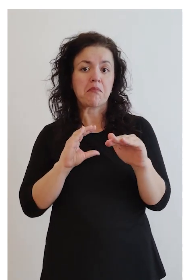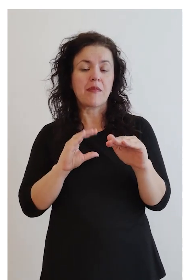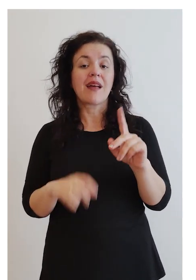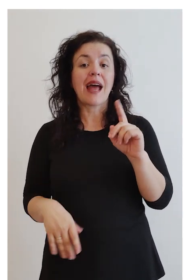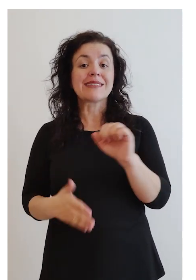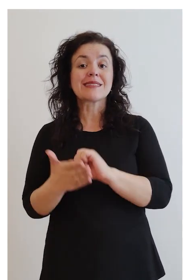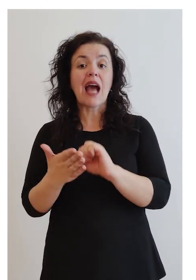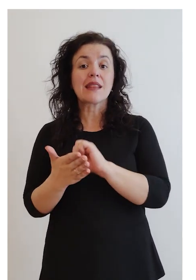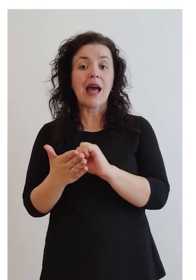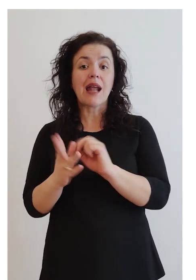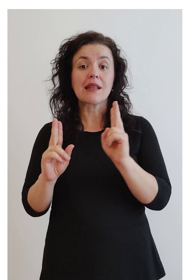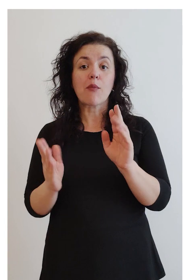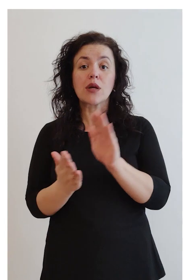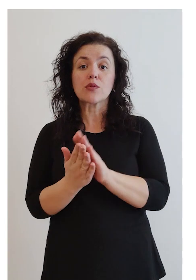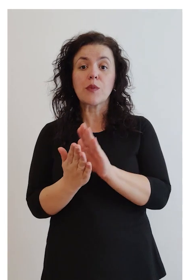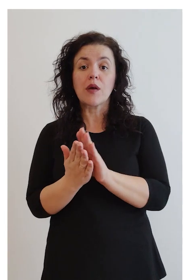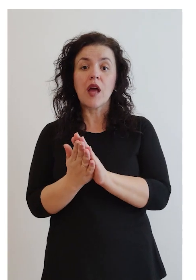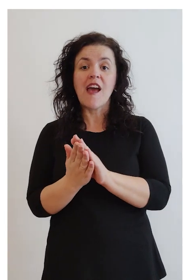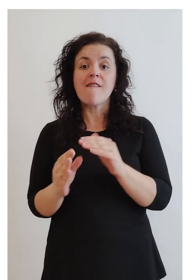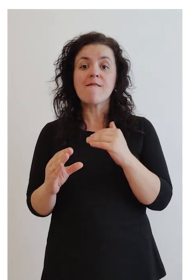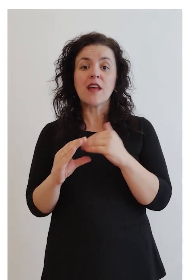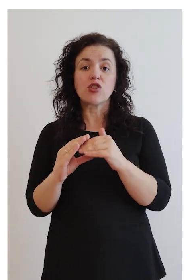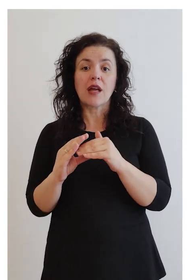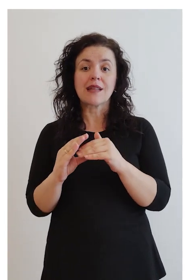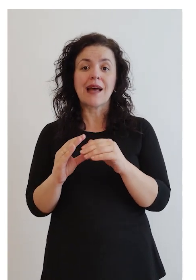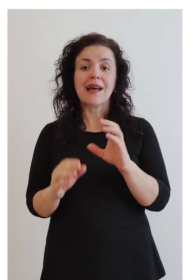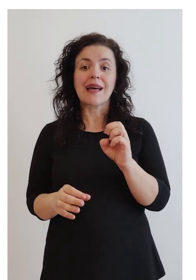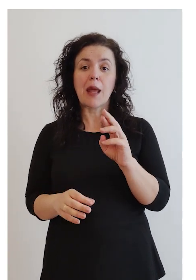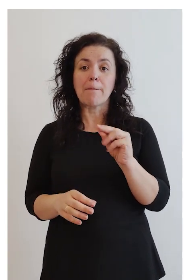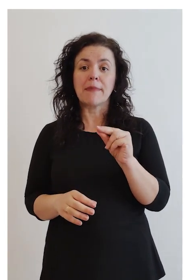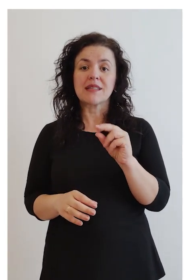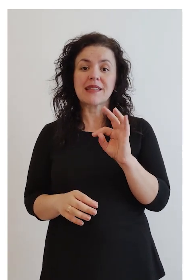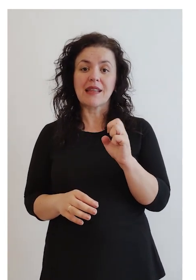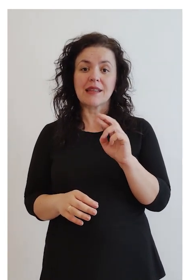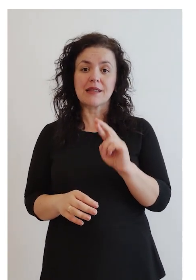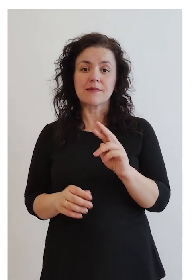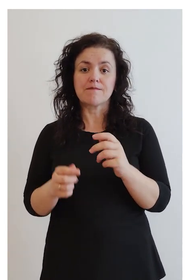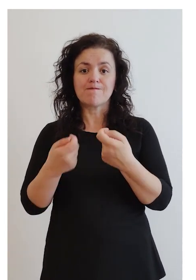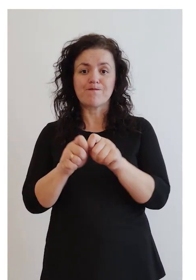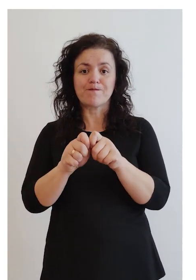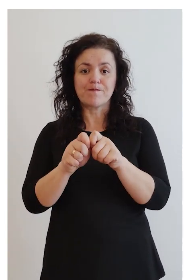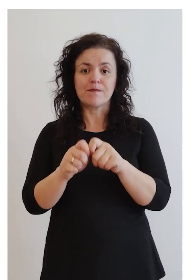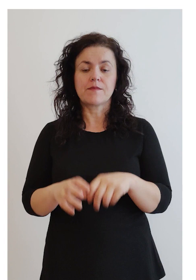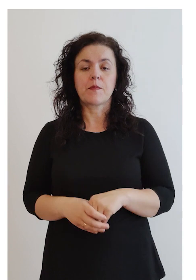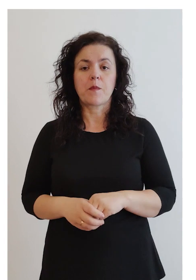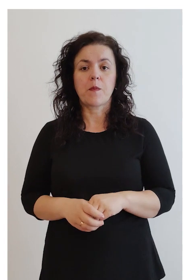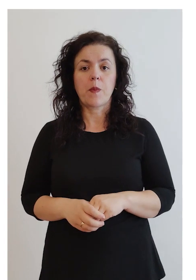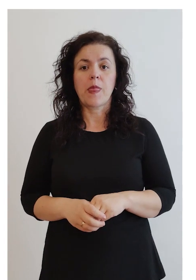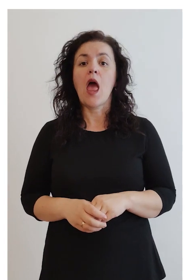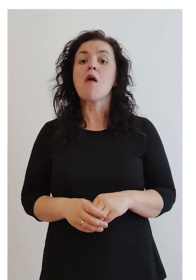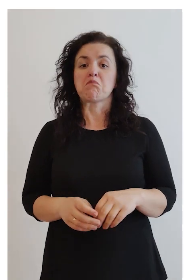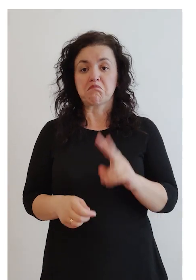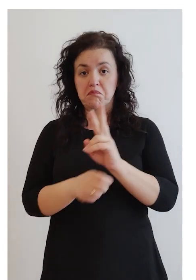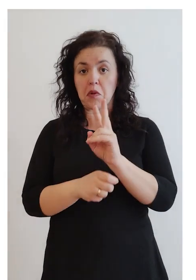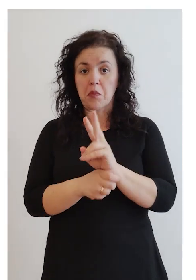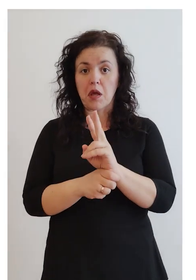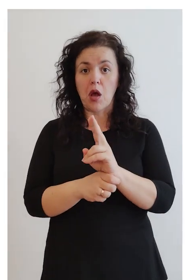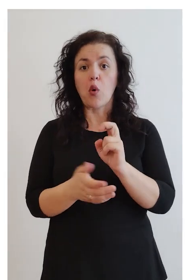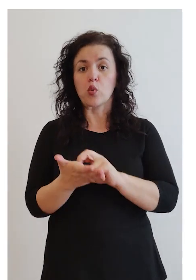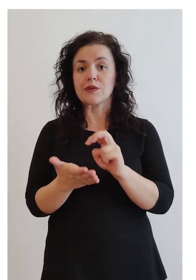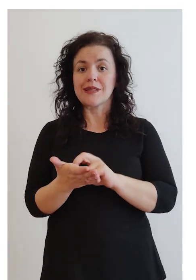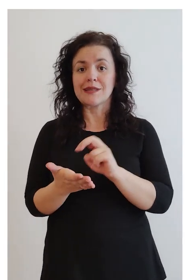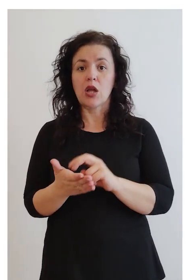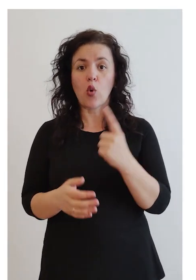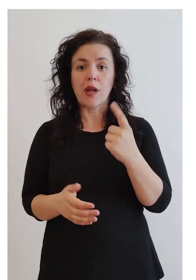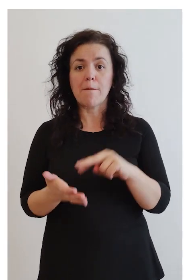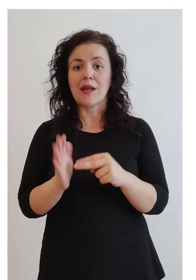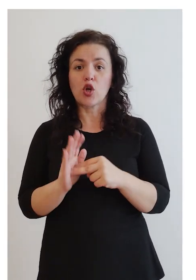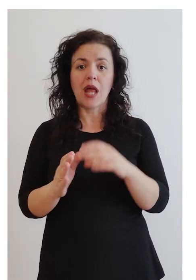Luați în considerare utilizarea unei metode de comunicare mobile care să funcționeze la destinația dumneavoastră.